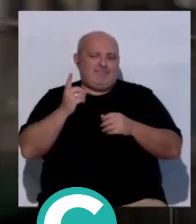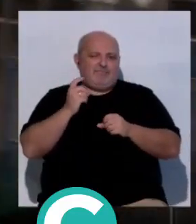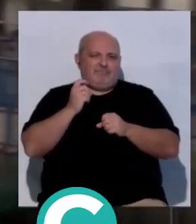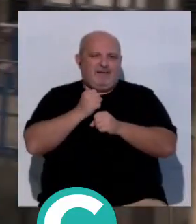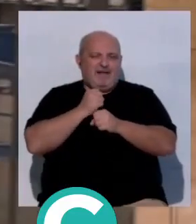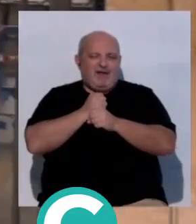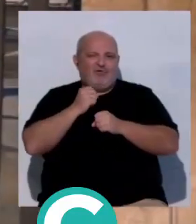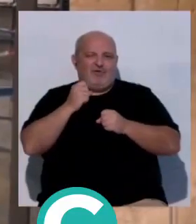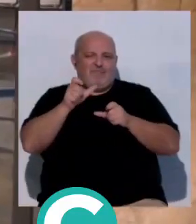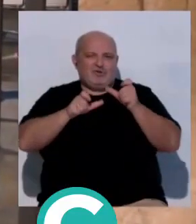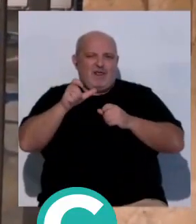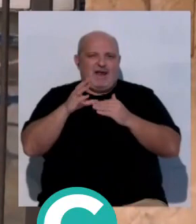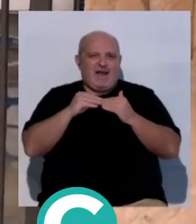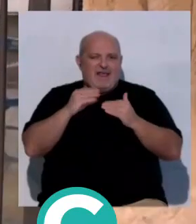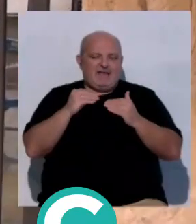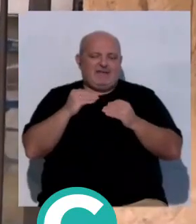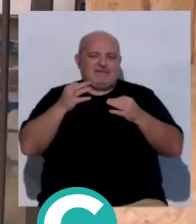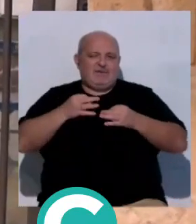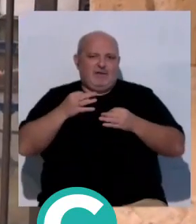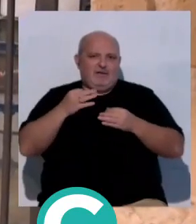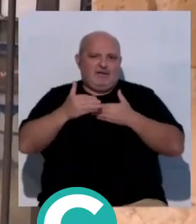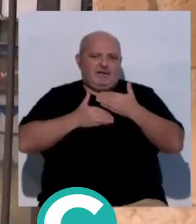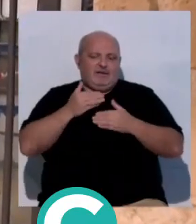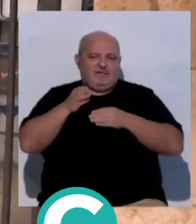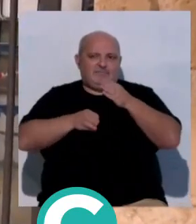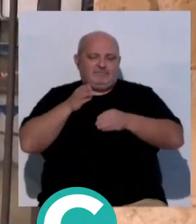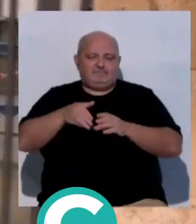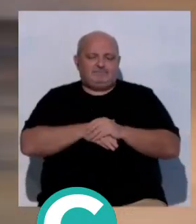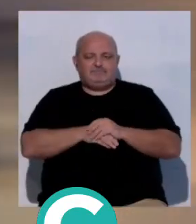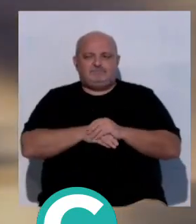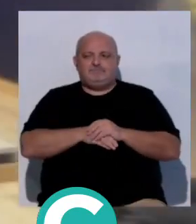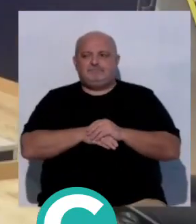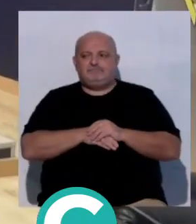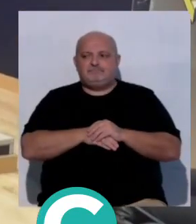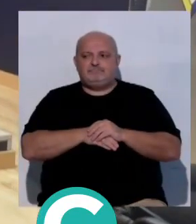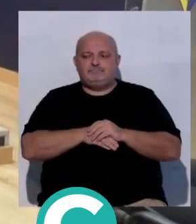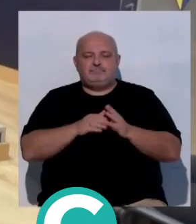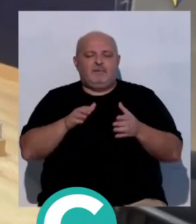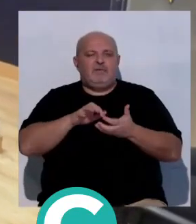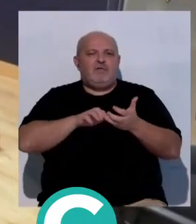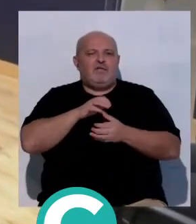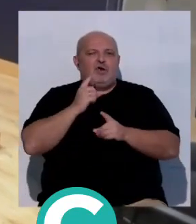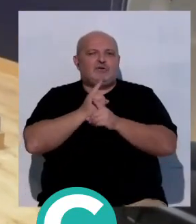de la plaza y garantizar la seguridad de clientes y detallistas violencia contra las mujeres en el